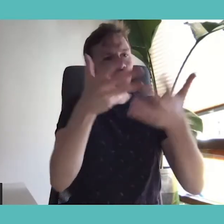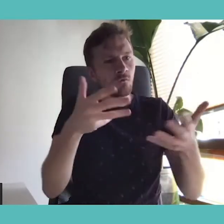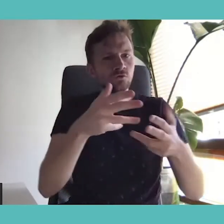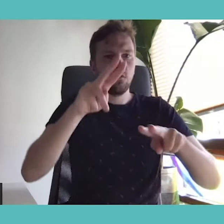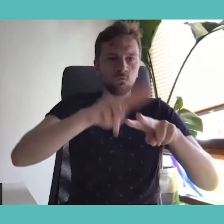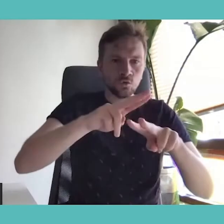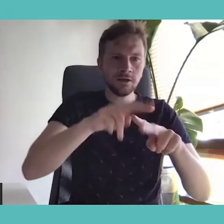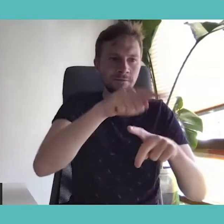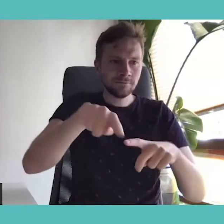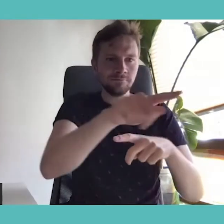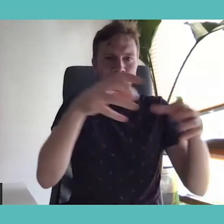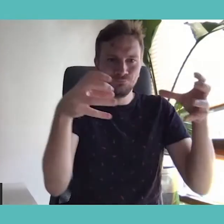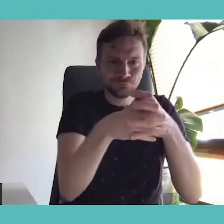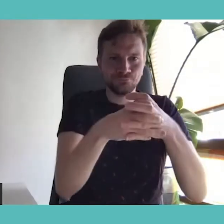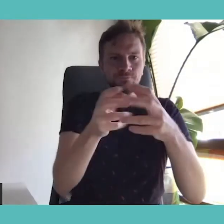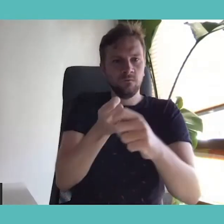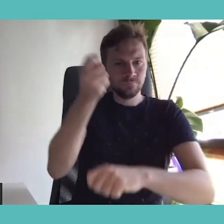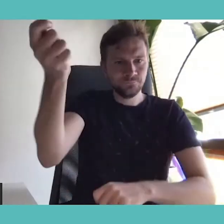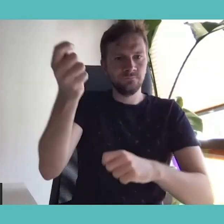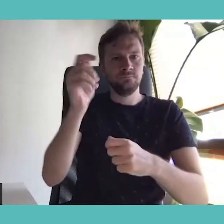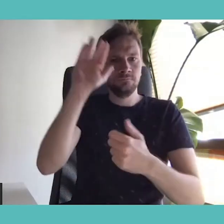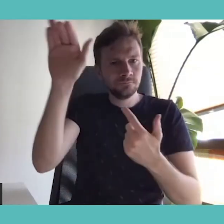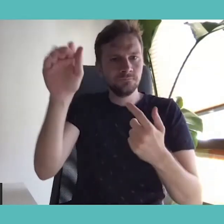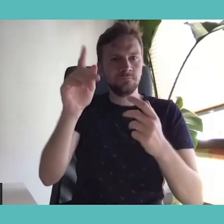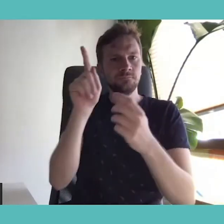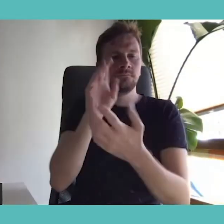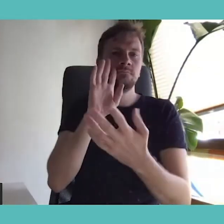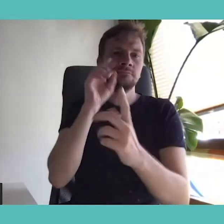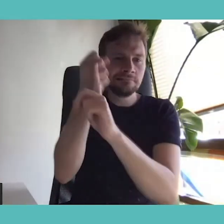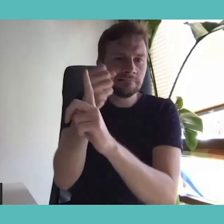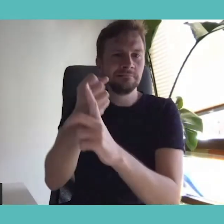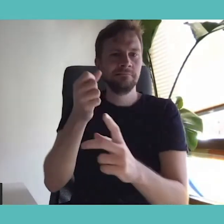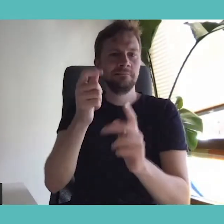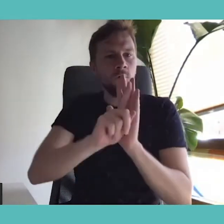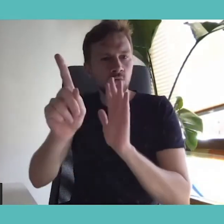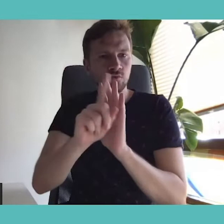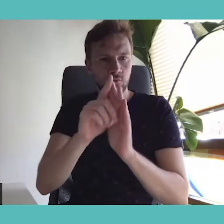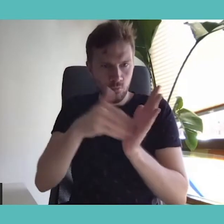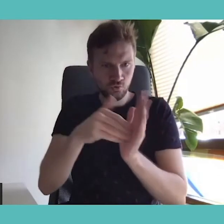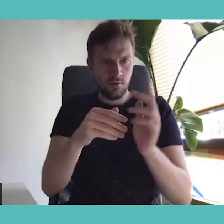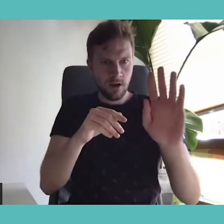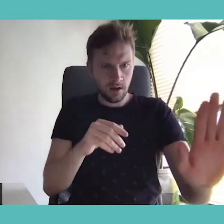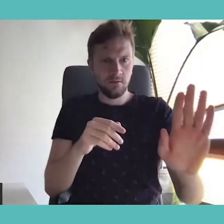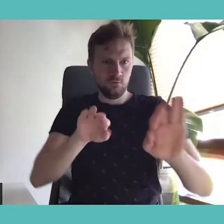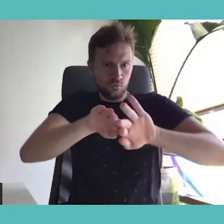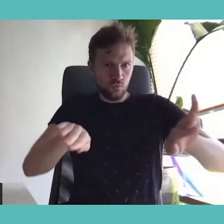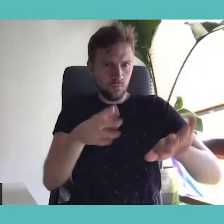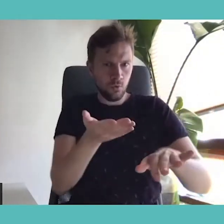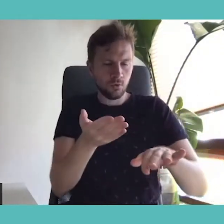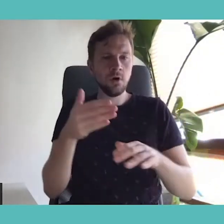Po drugie współdziałania stowarzyszeń, fundacji, składania petycji, walczenia o swoje prawa